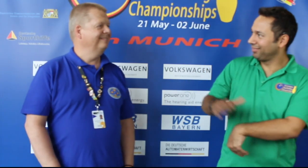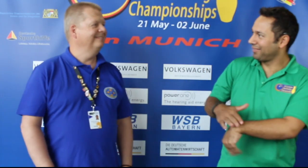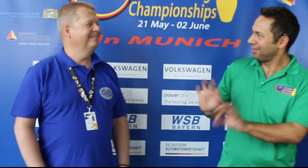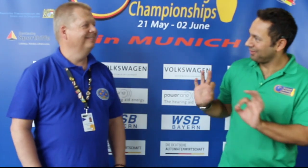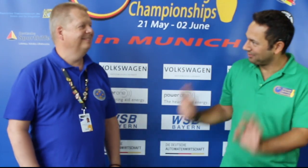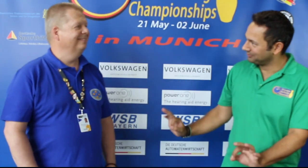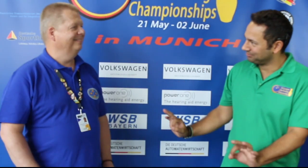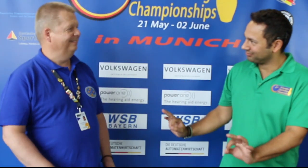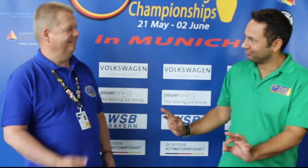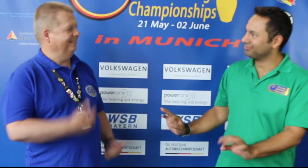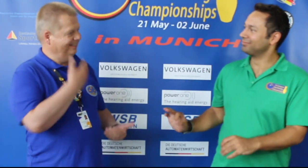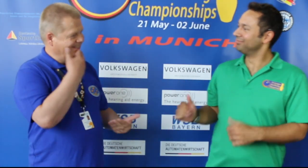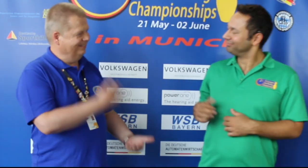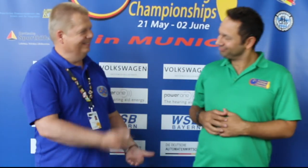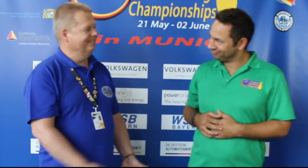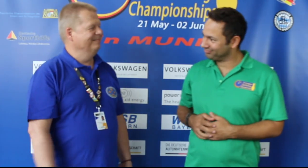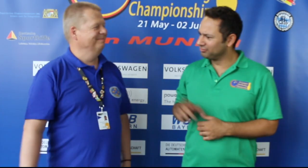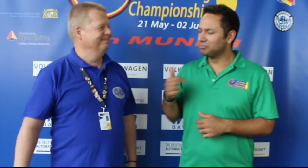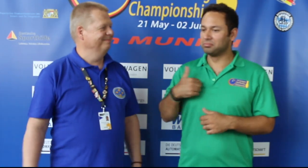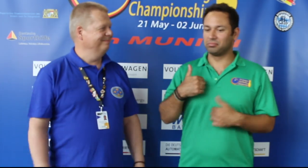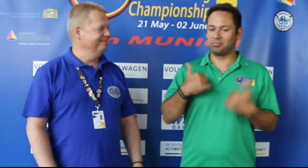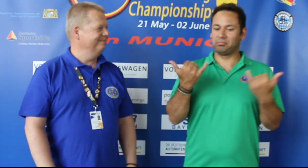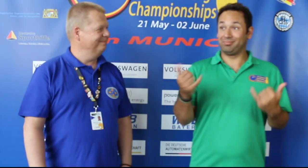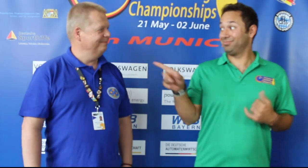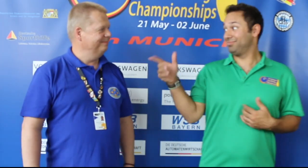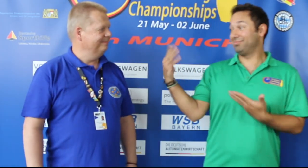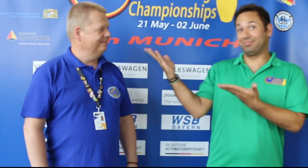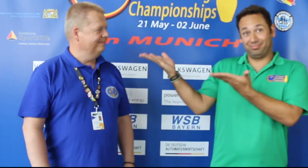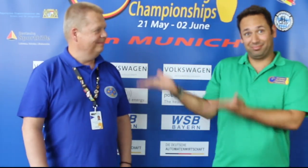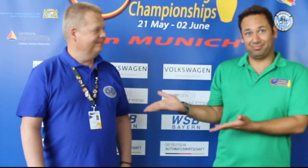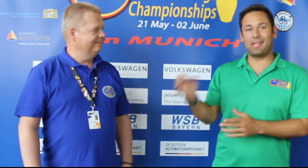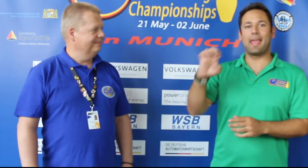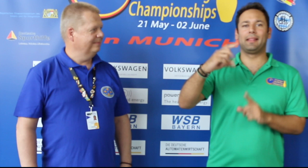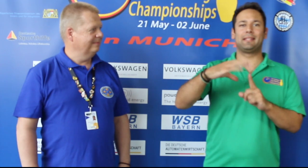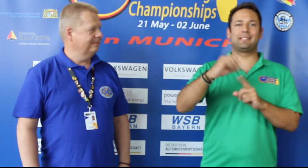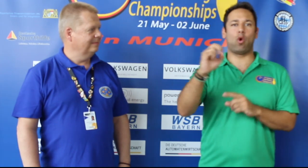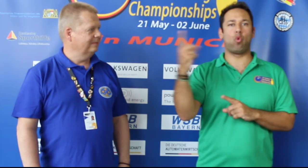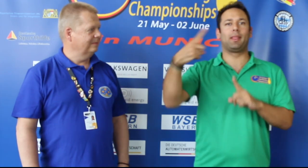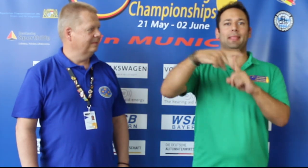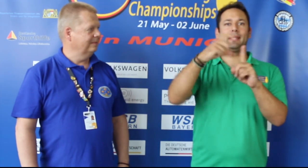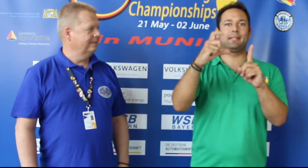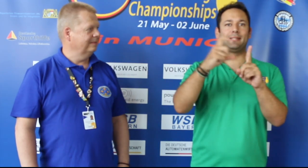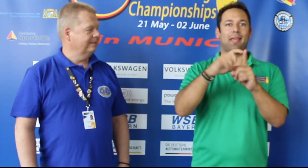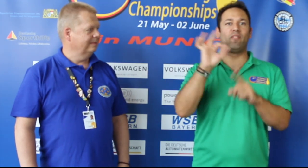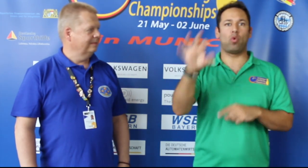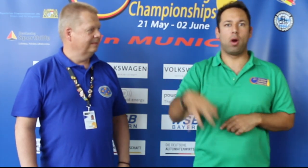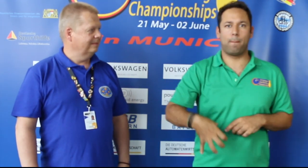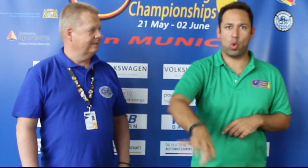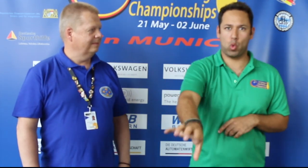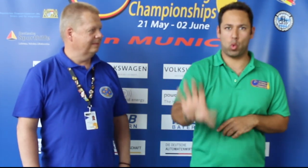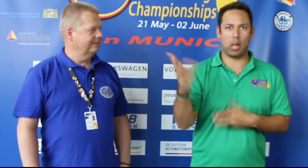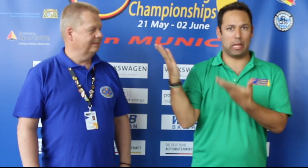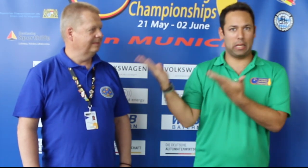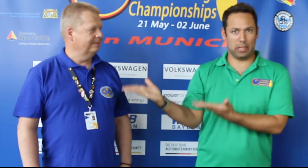Bin glücklich, dass du bekommst bist. Danke Er ist Technischer Direktor für Bowling bei der EDSO.